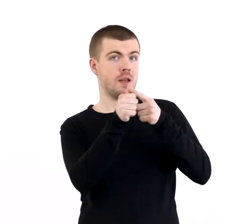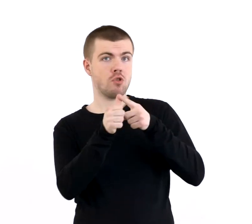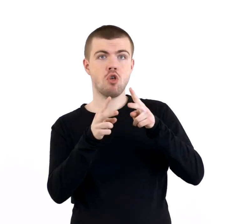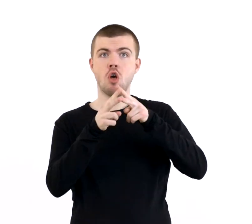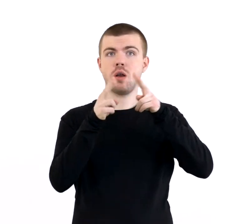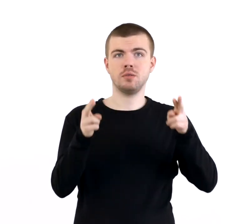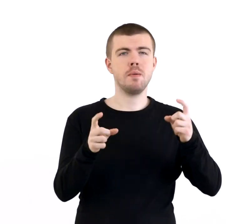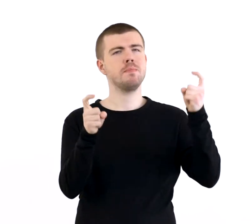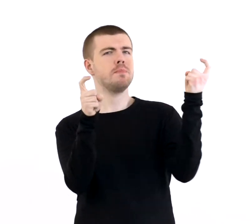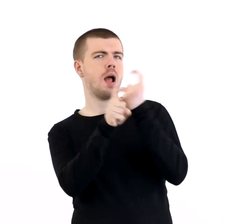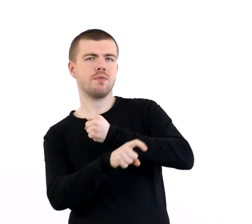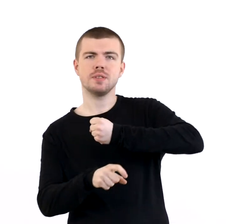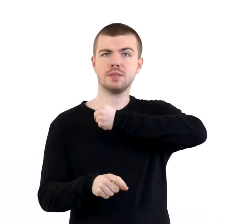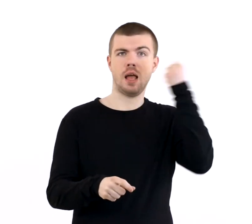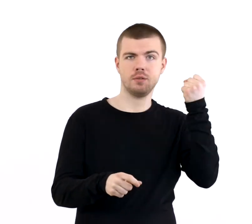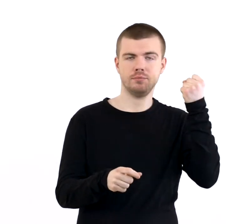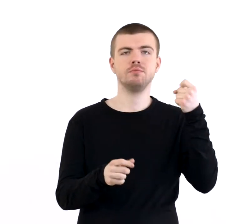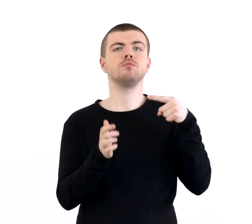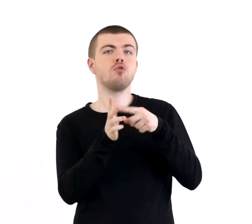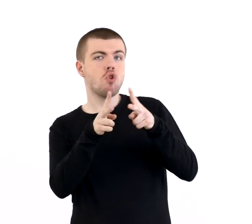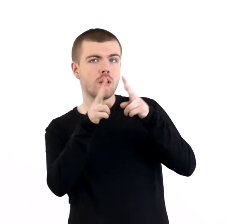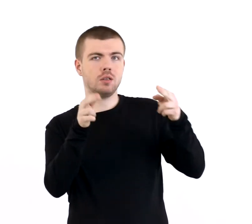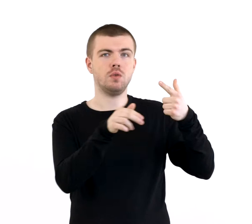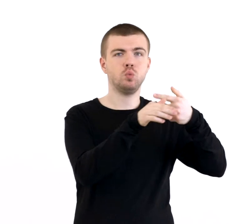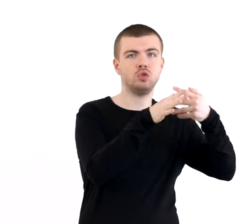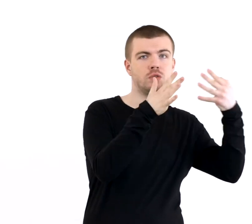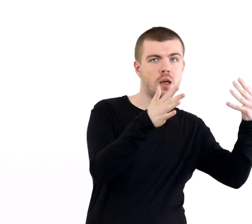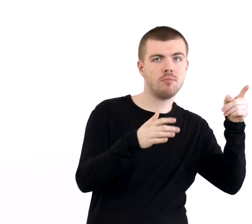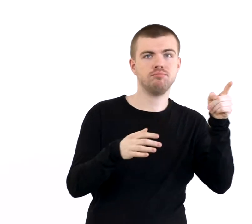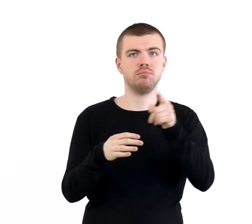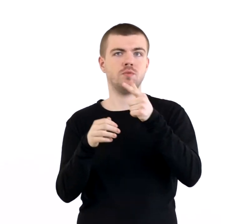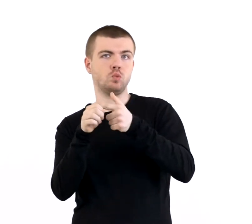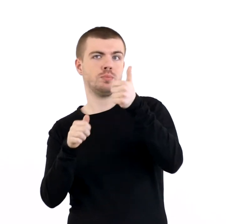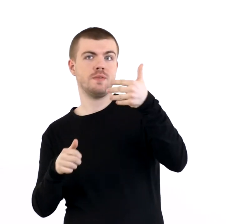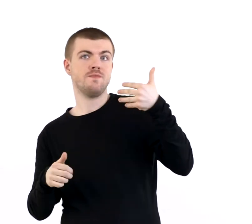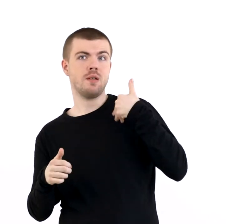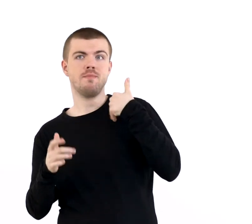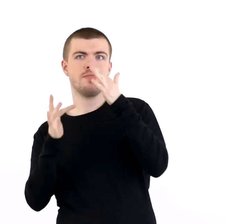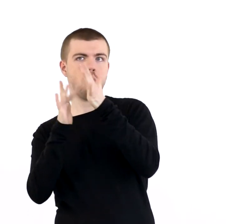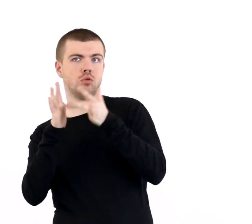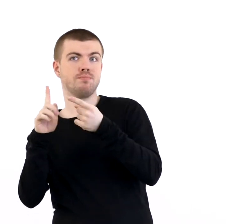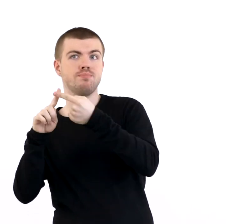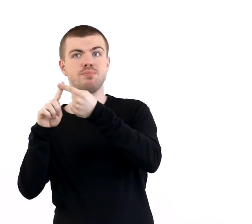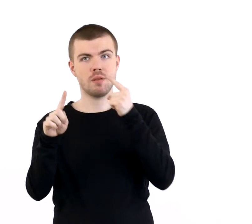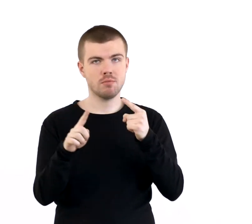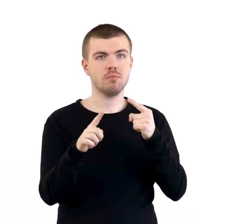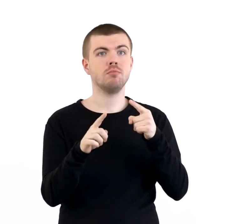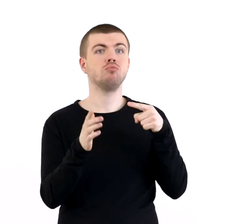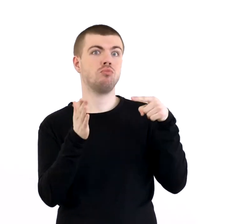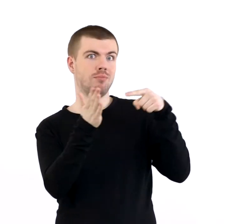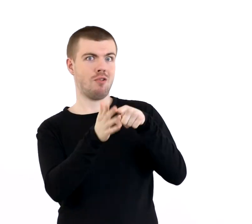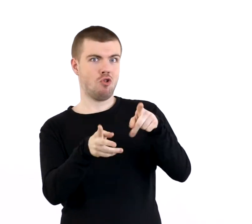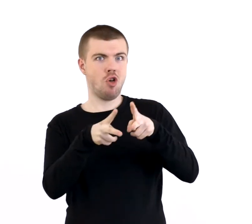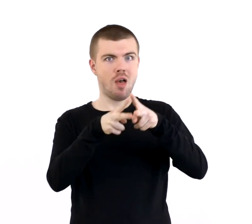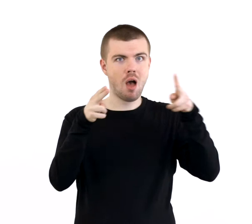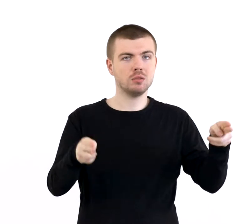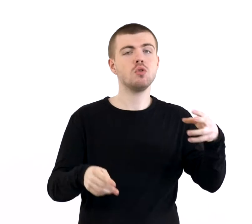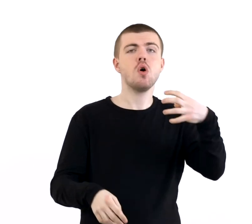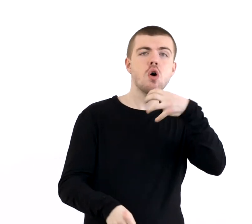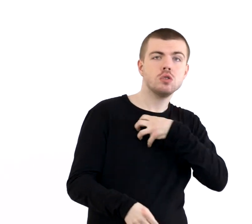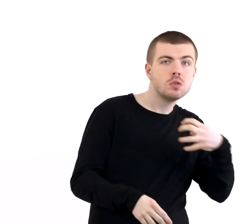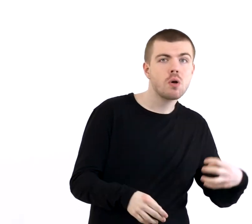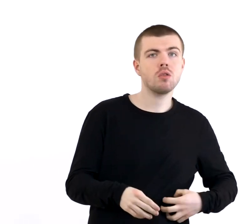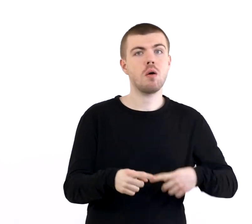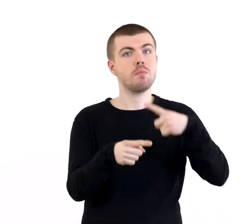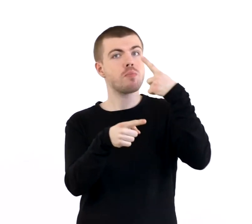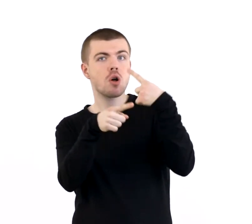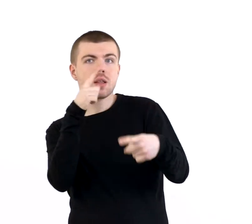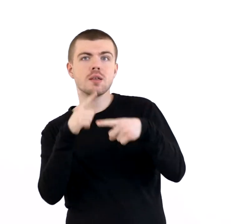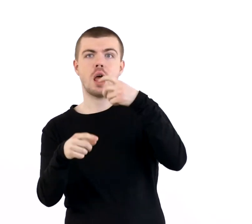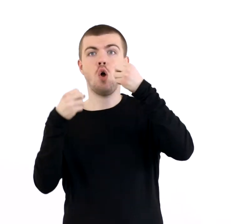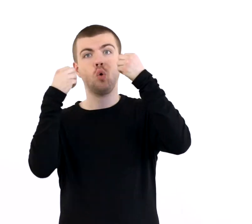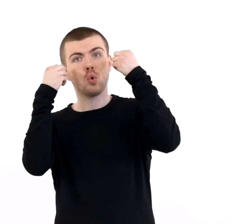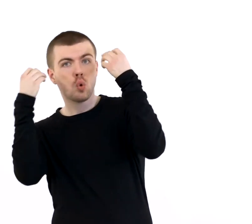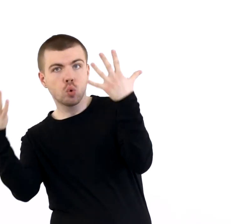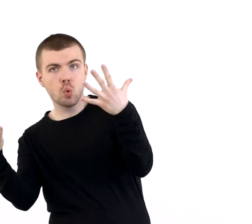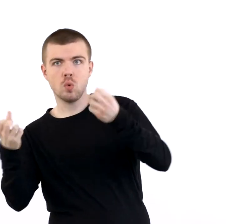Stare Państwo (XXIX-XXI w.p.n.e.) – okres rozkwitu gospodarczego, politycznego i kulturalnego,